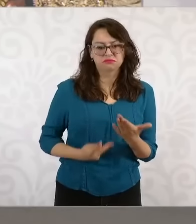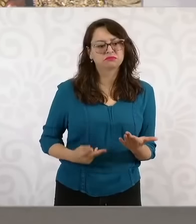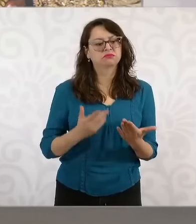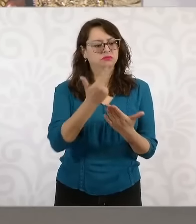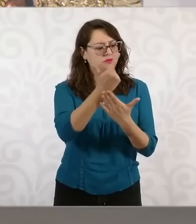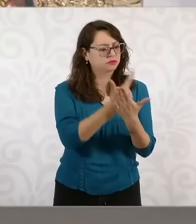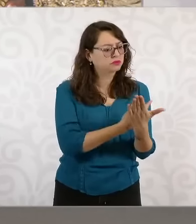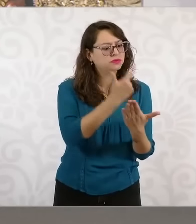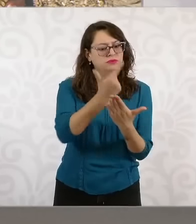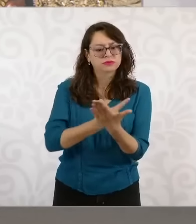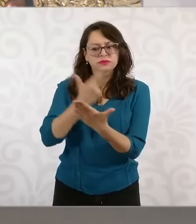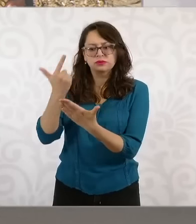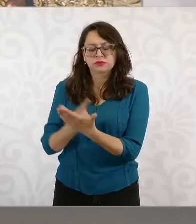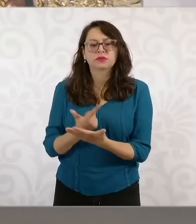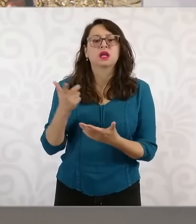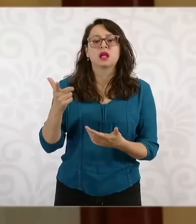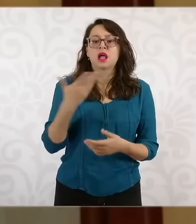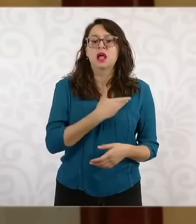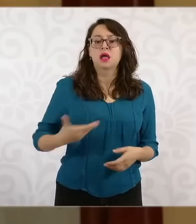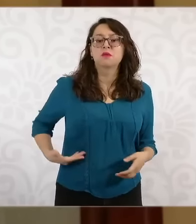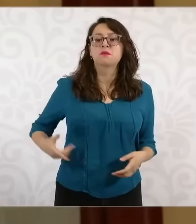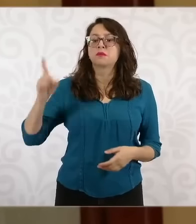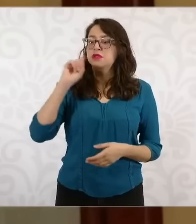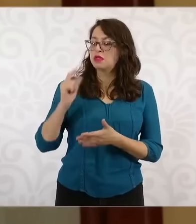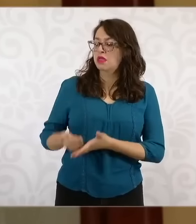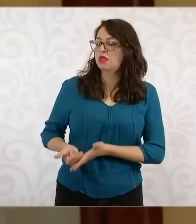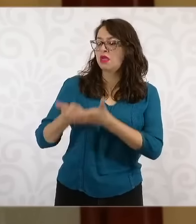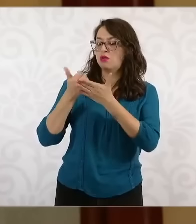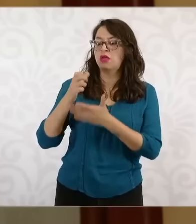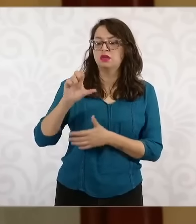con la instrucción de la presidenta el apoyo de la Secretaría de Hacienda y Crédito Público,